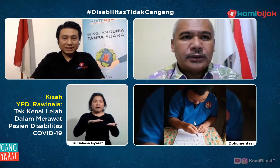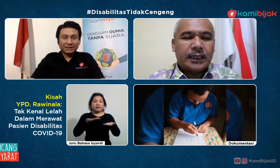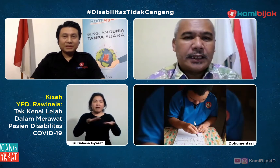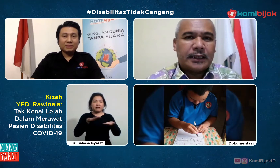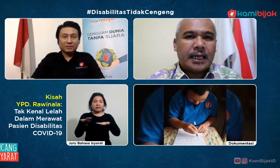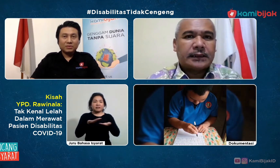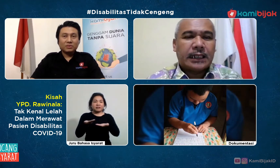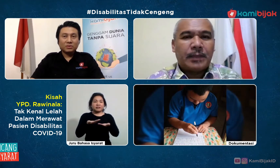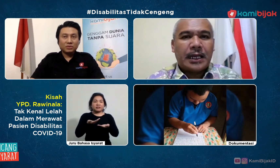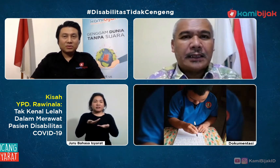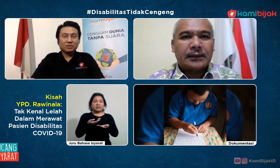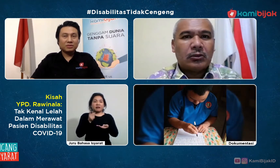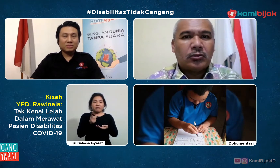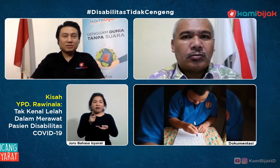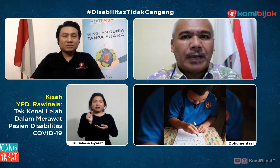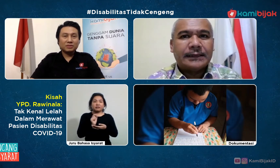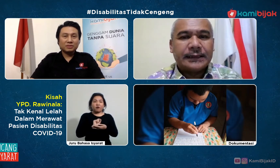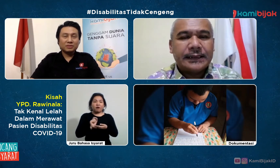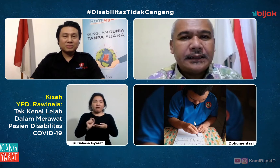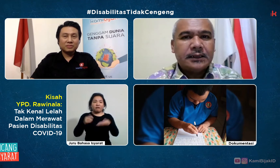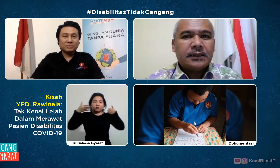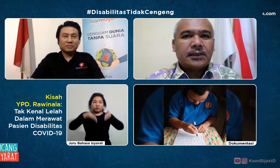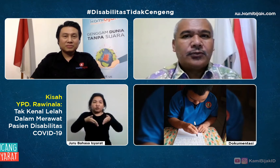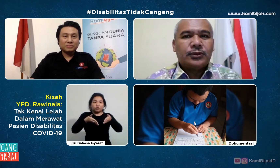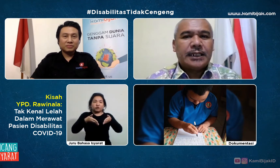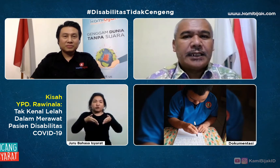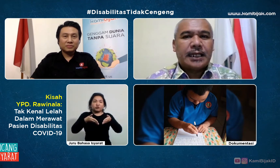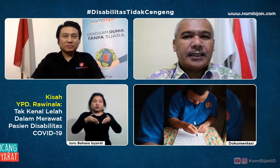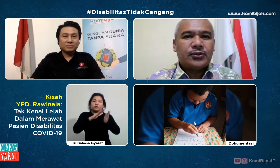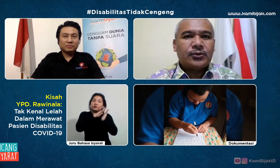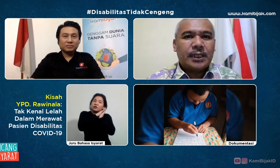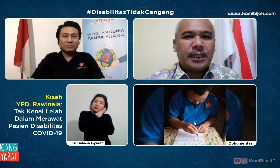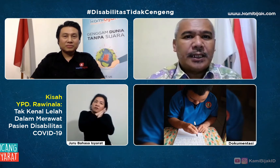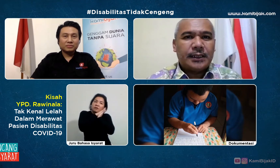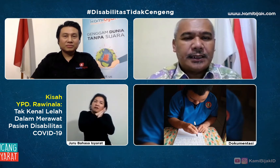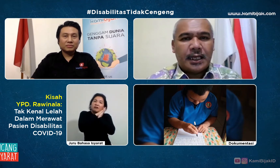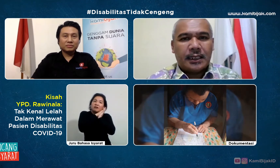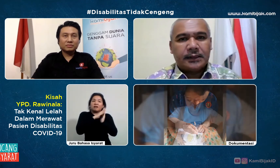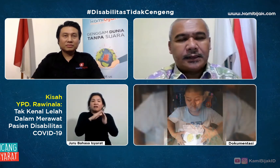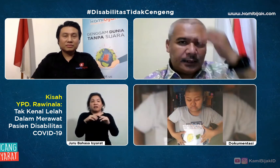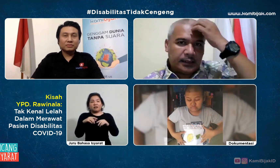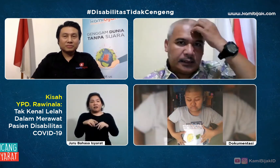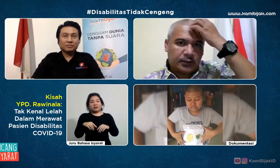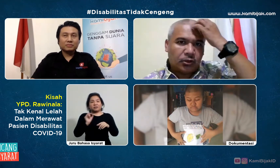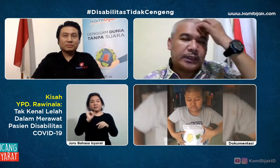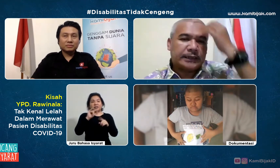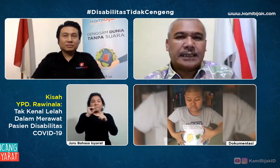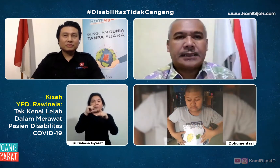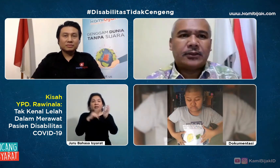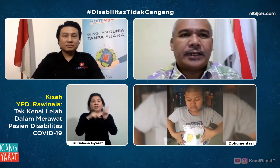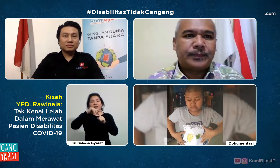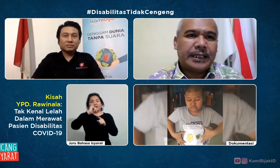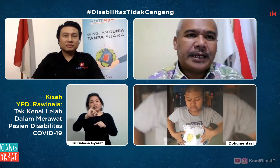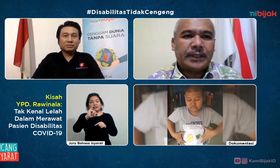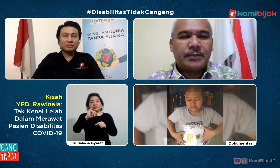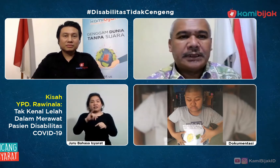kemudian ada asrama atau Panti kemudian ada juga yang di komunitas atau RPM rehabilitasi